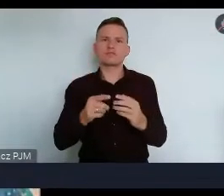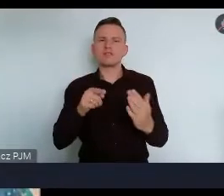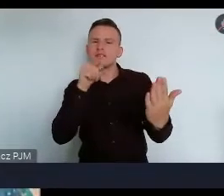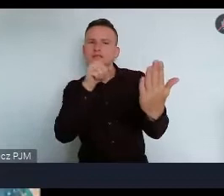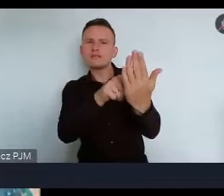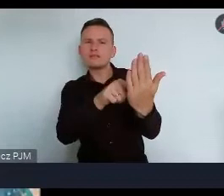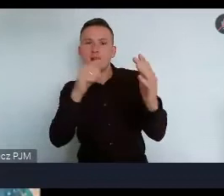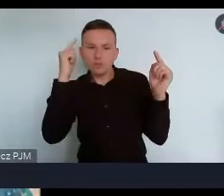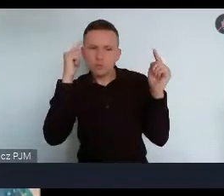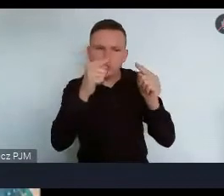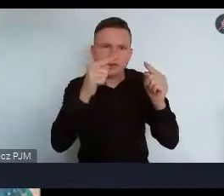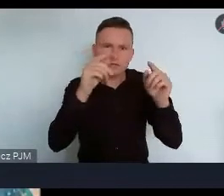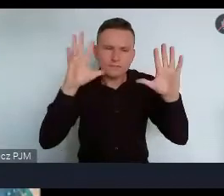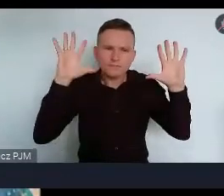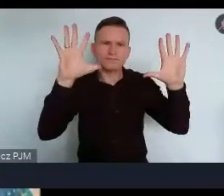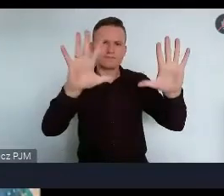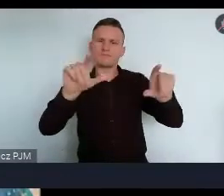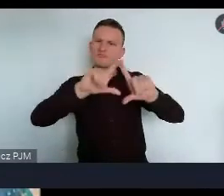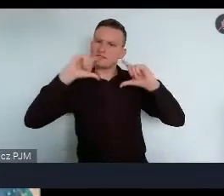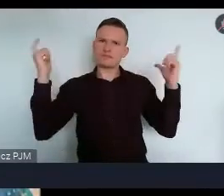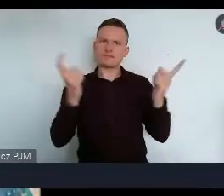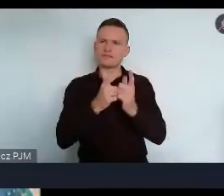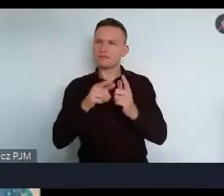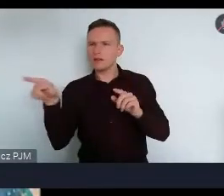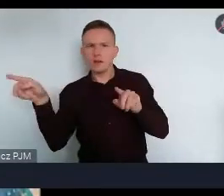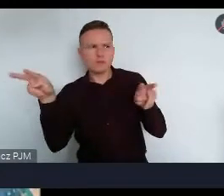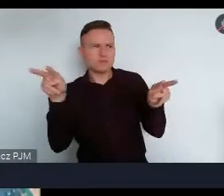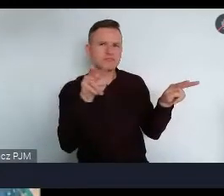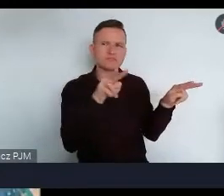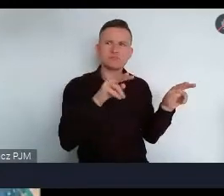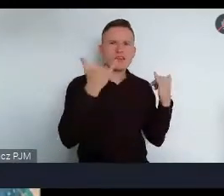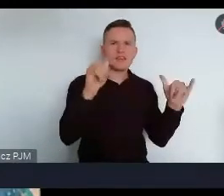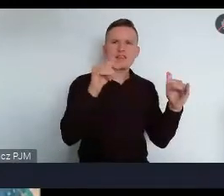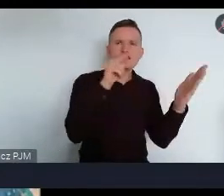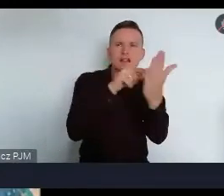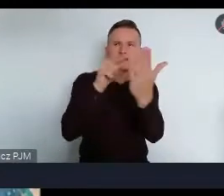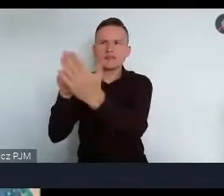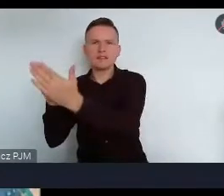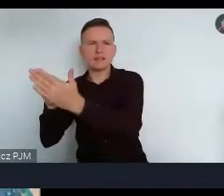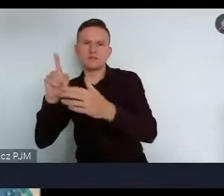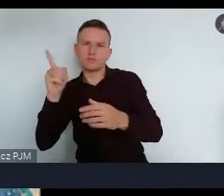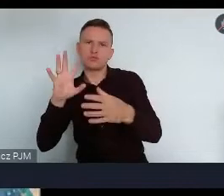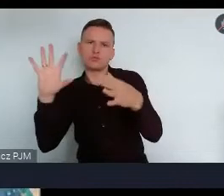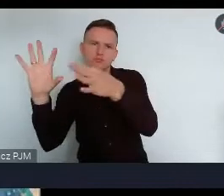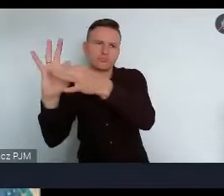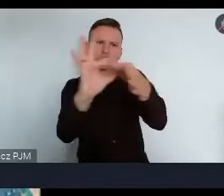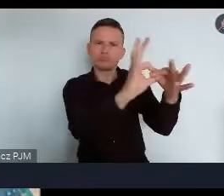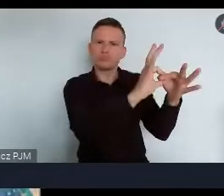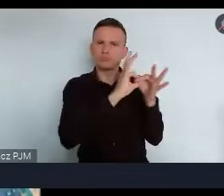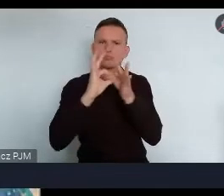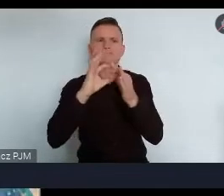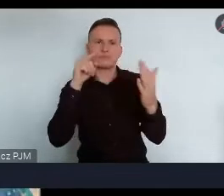że nie będą one miały negatywnego wpływu na inne wymiary. Proces samooceny z wykorzystaniem narzędzia